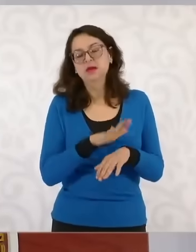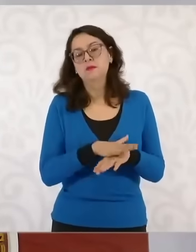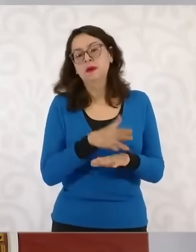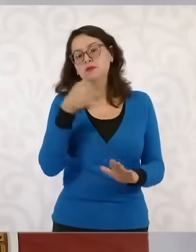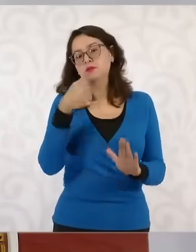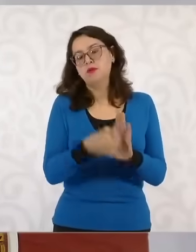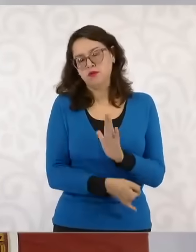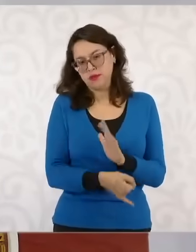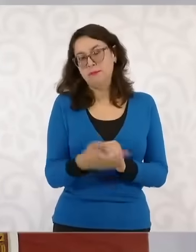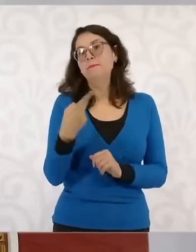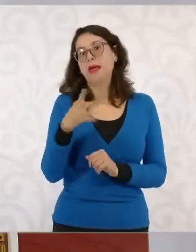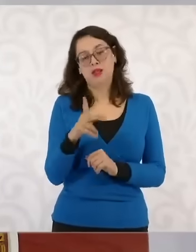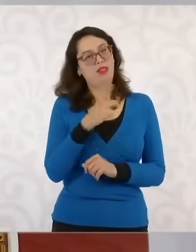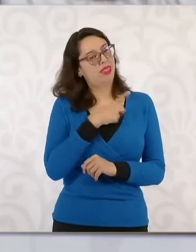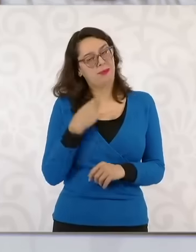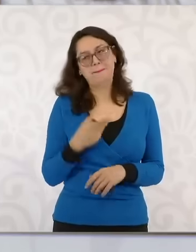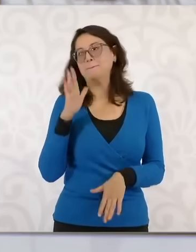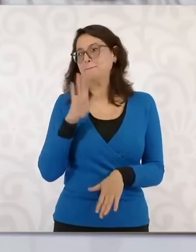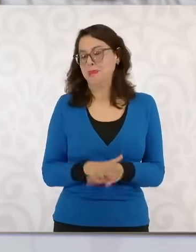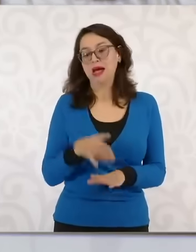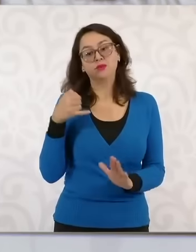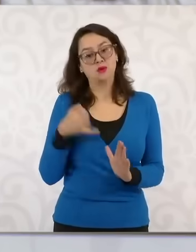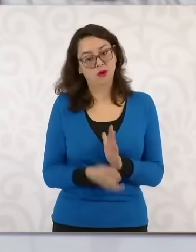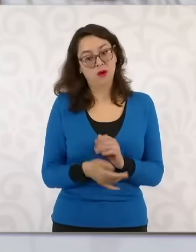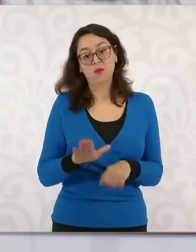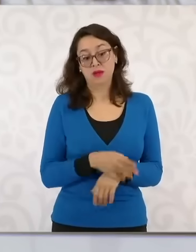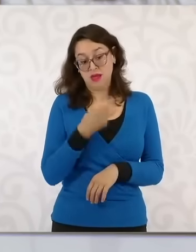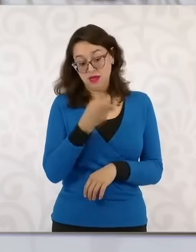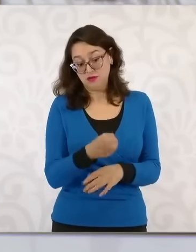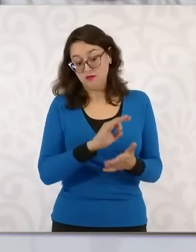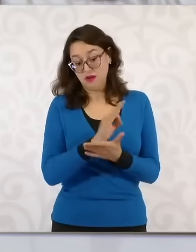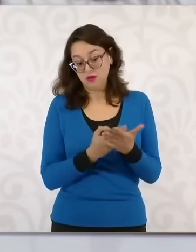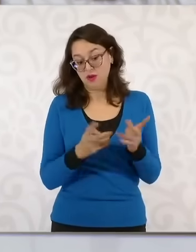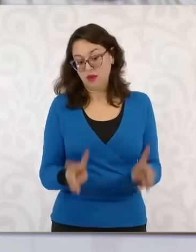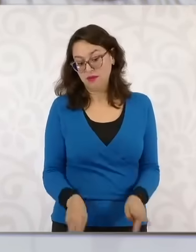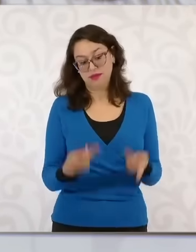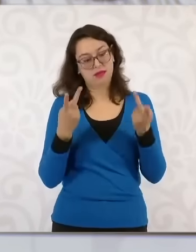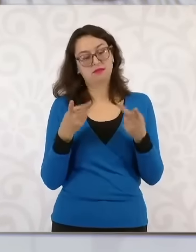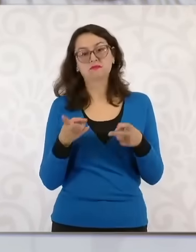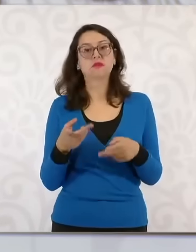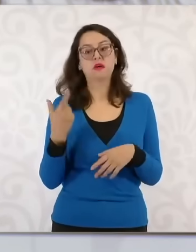ello porque finalmente pues es un desfalco al pueblo de México. temas como ese, me parece que